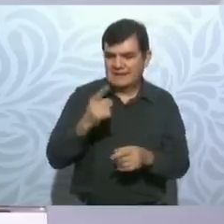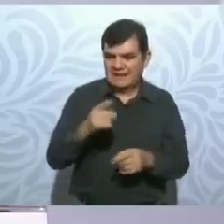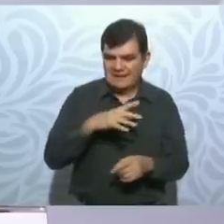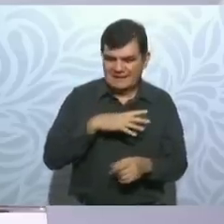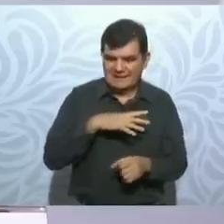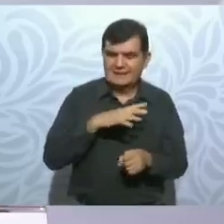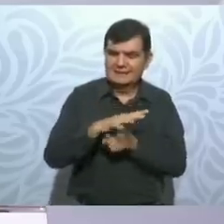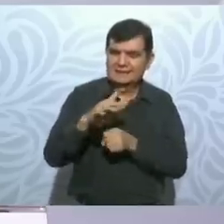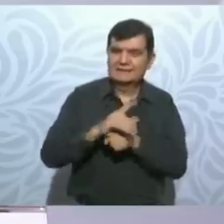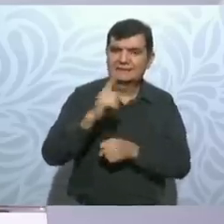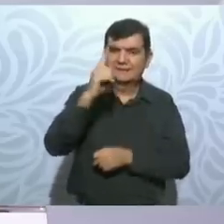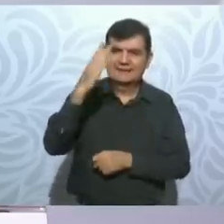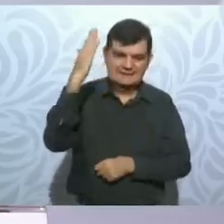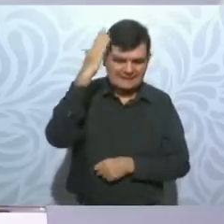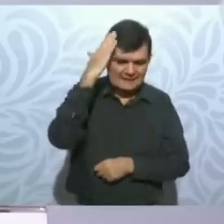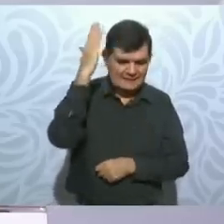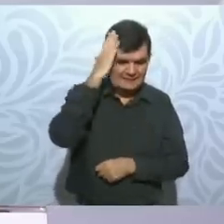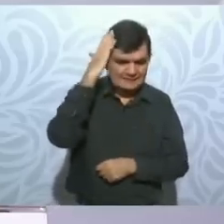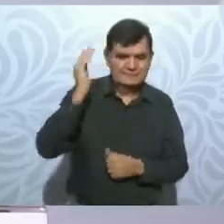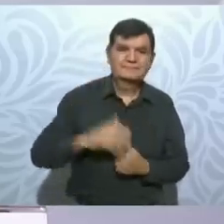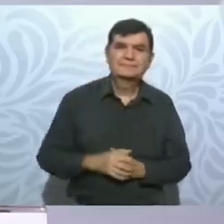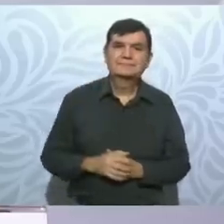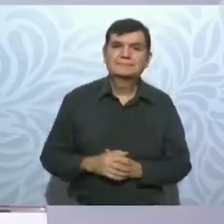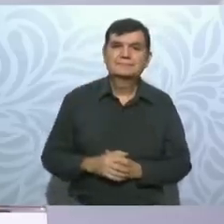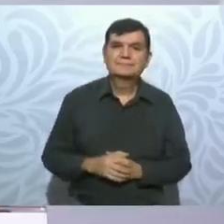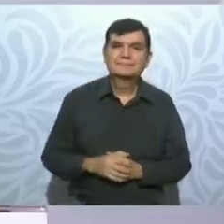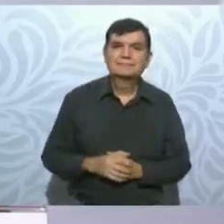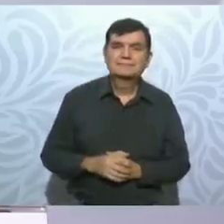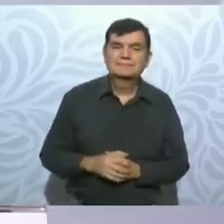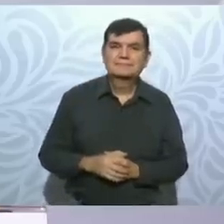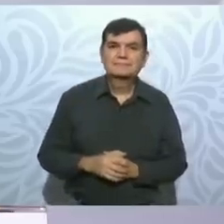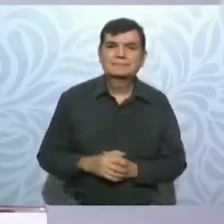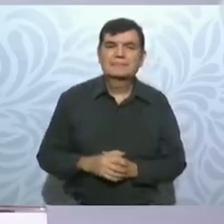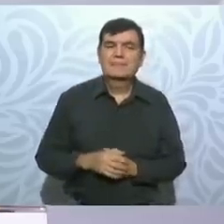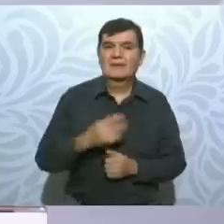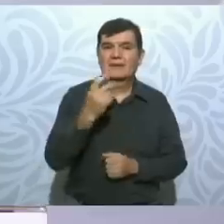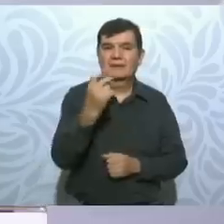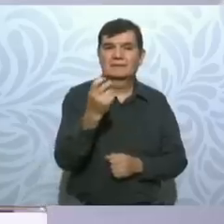cabeza Entonces es una